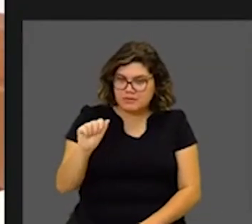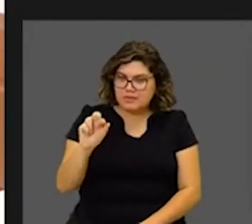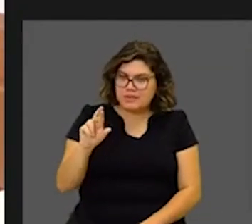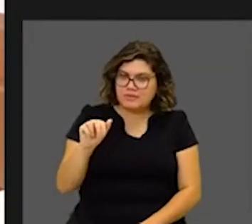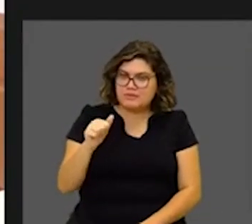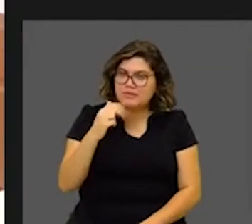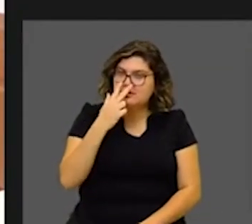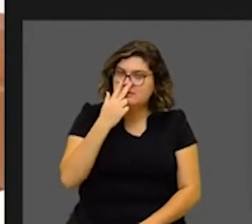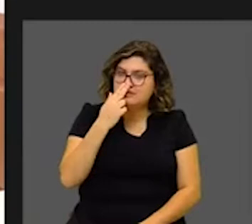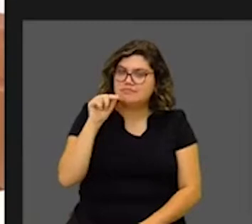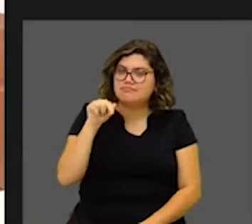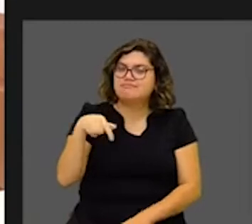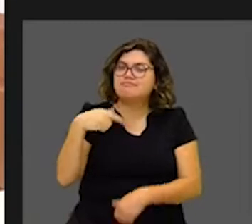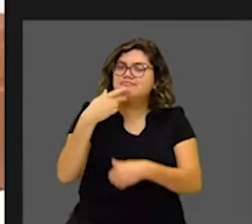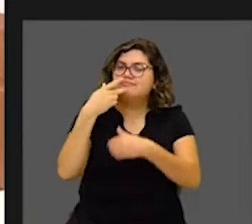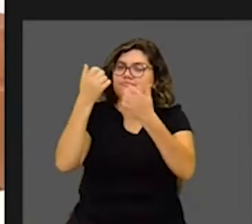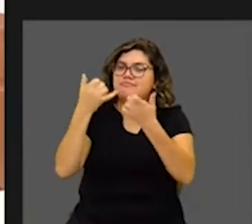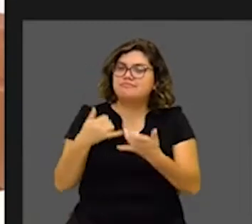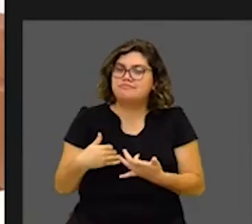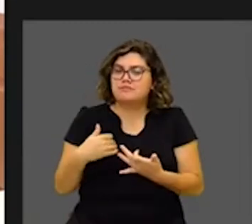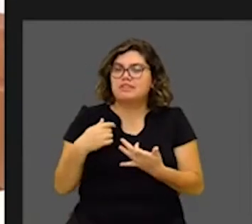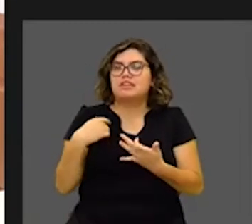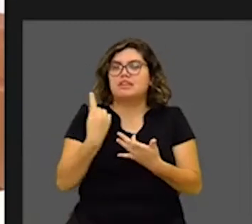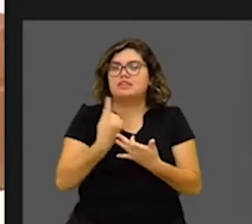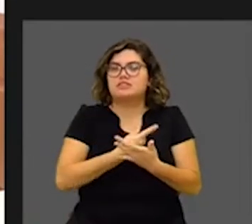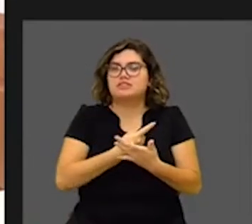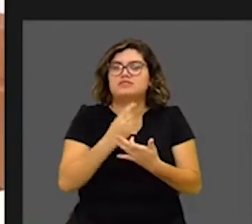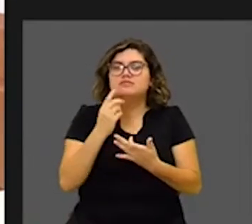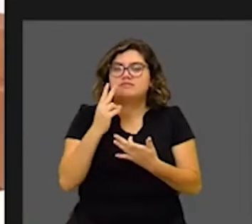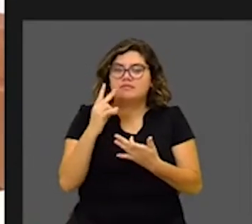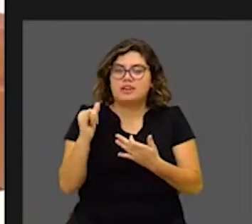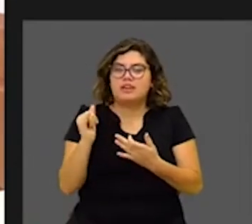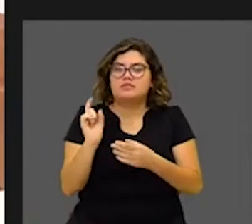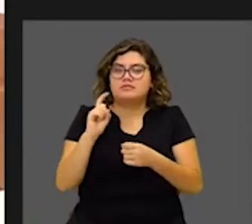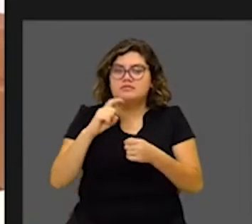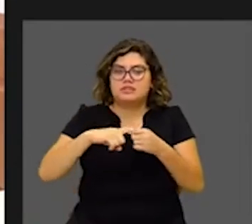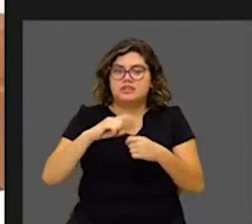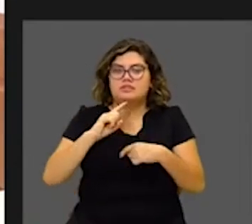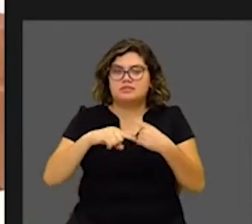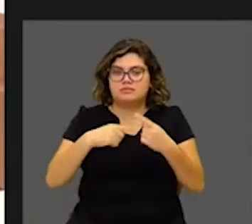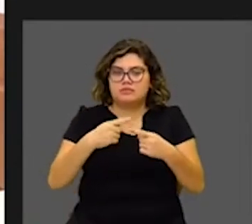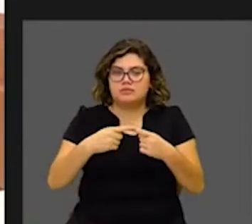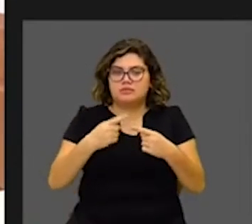em uma das questões que Neve estavelmente a gente vai voltar ali no debate né que esse delicado